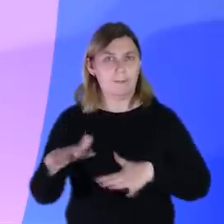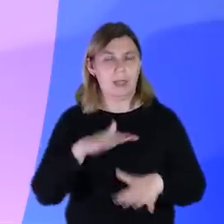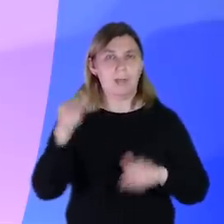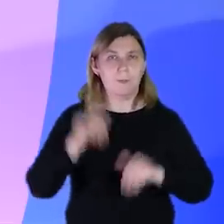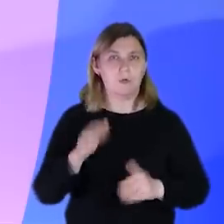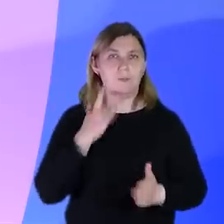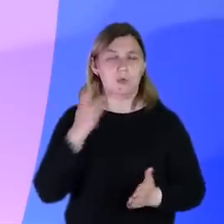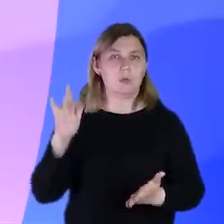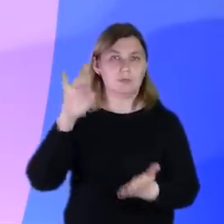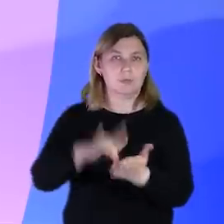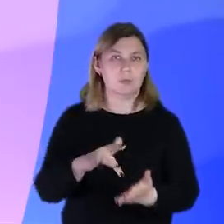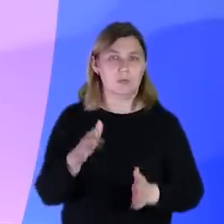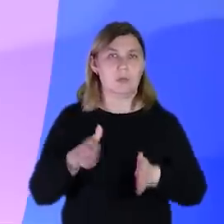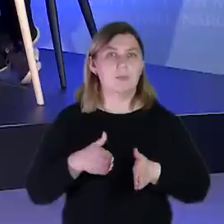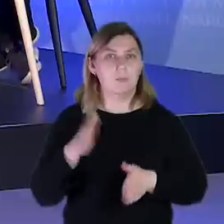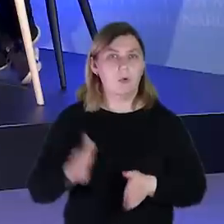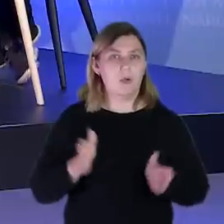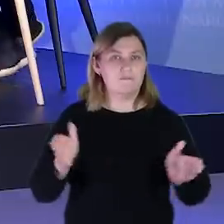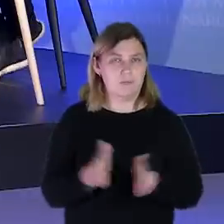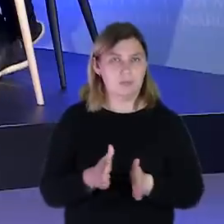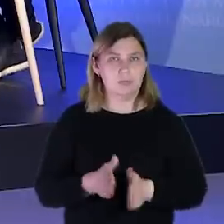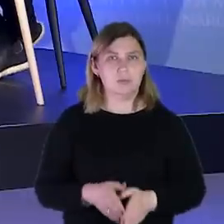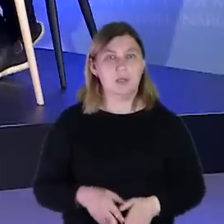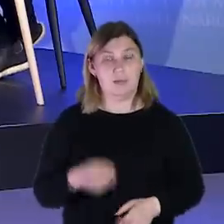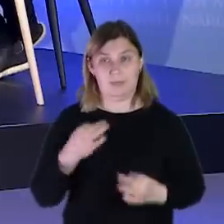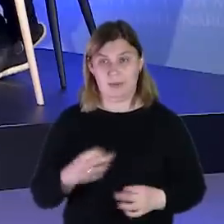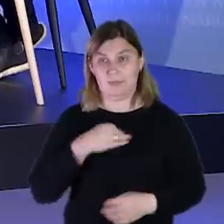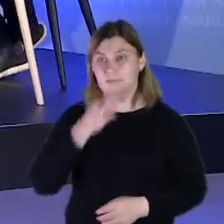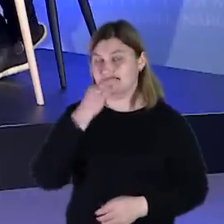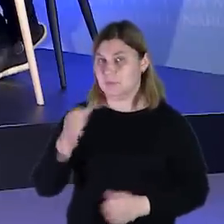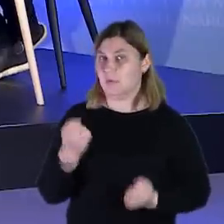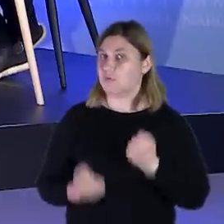można było dojechać kolejką wąskotorową. -A zatem teraz trudne pytanie. Chyba,